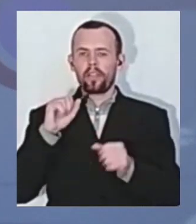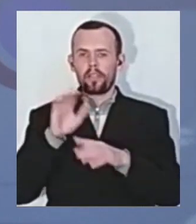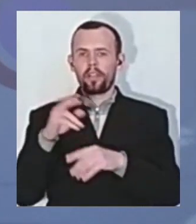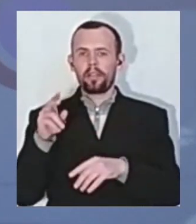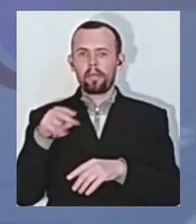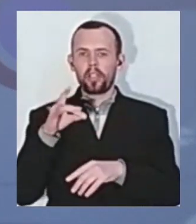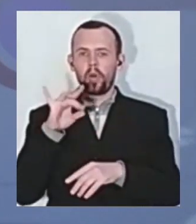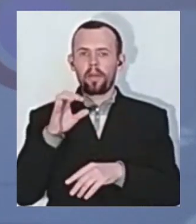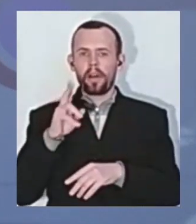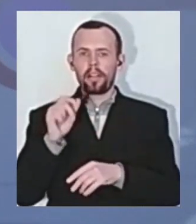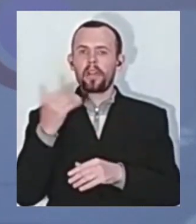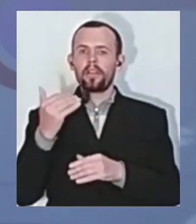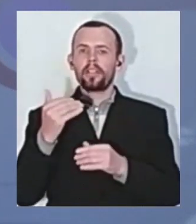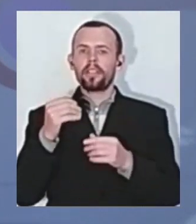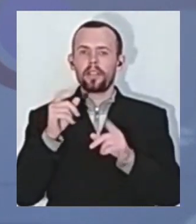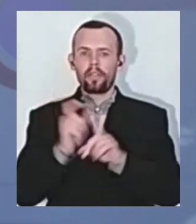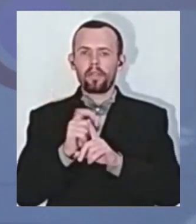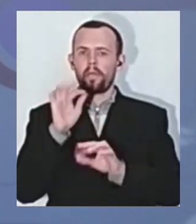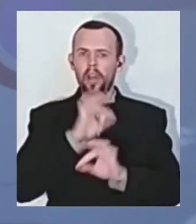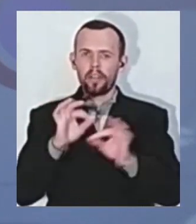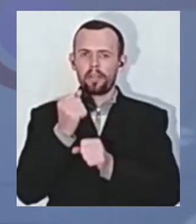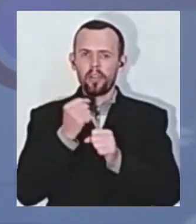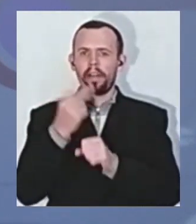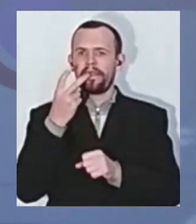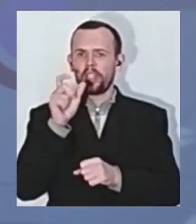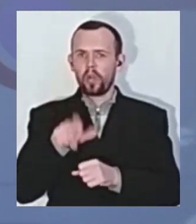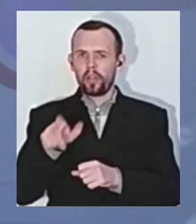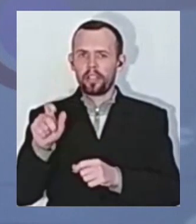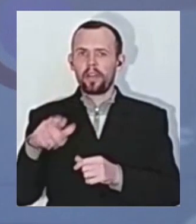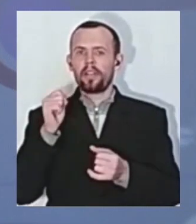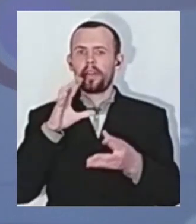За його словами, над проєктом працювали понад 200 людей. Завершити його планують у травні.